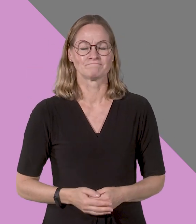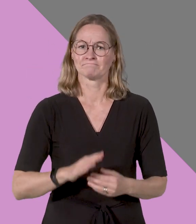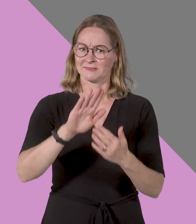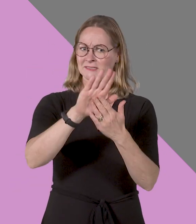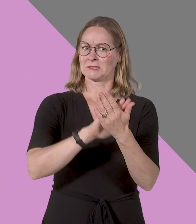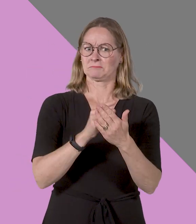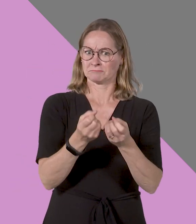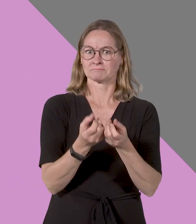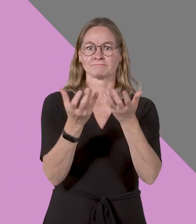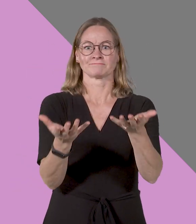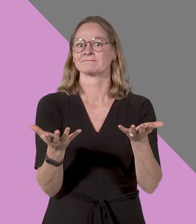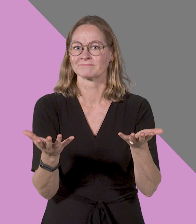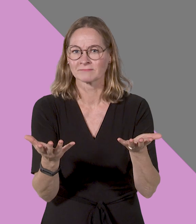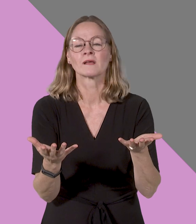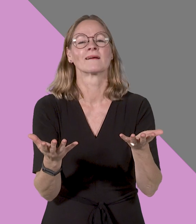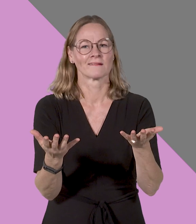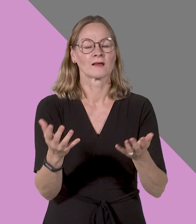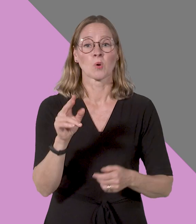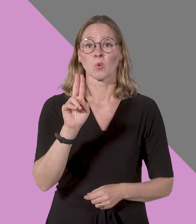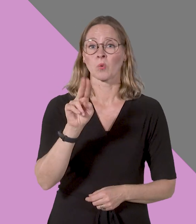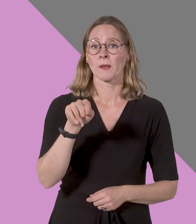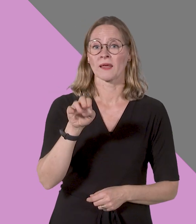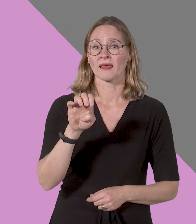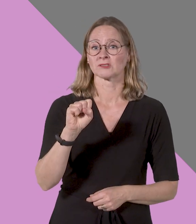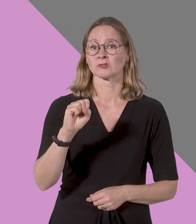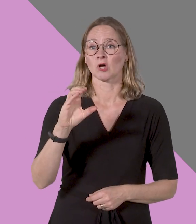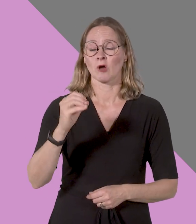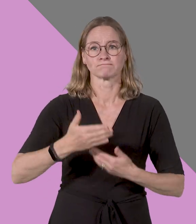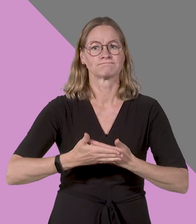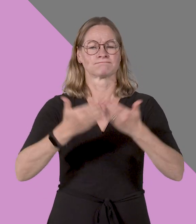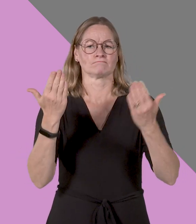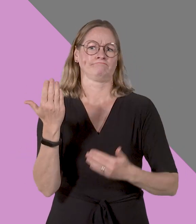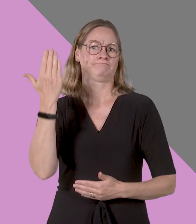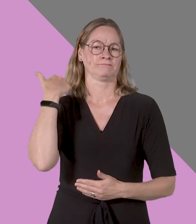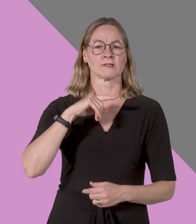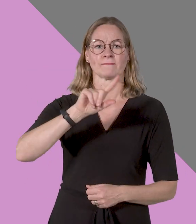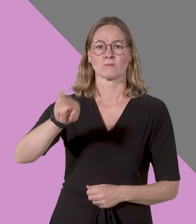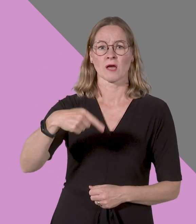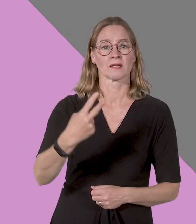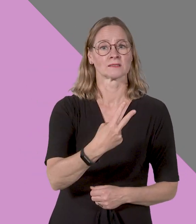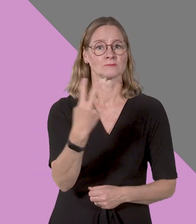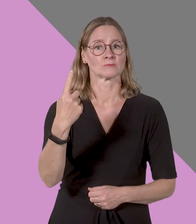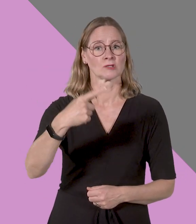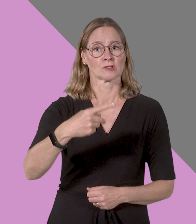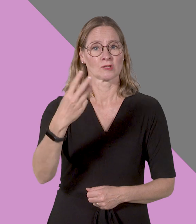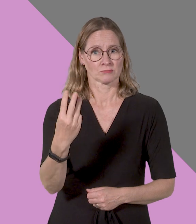Sivuston taustalla on Unescon julistus vuodelta 2013, -